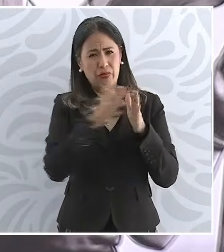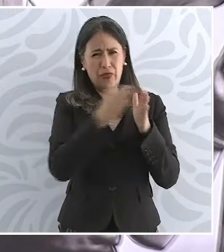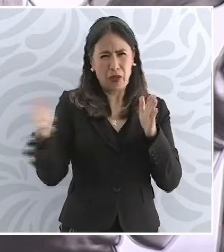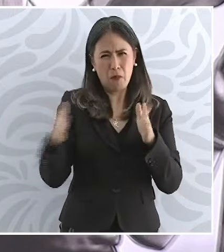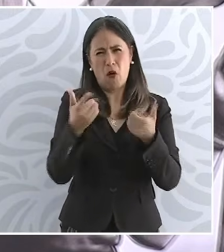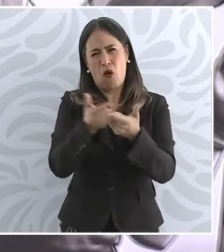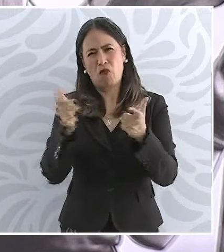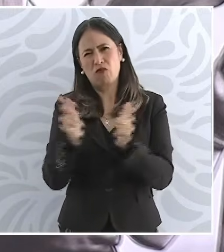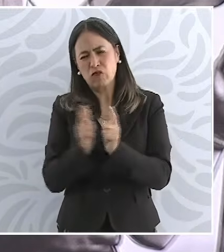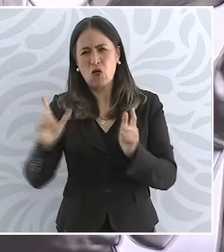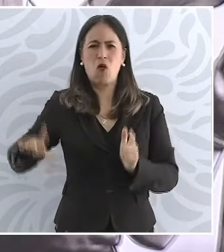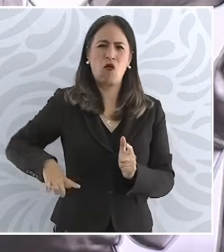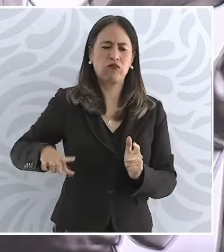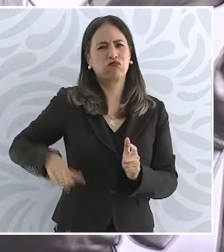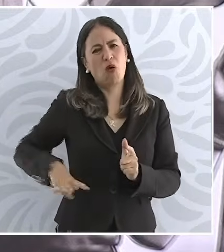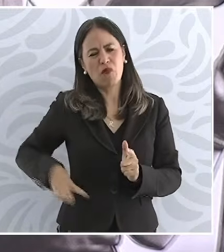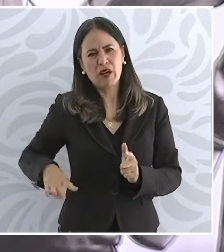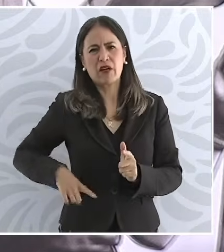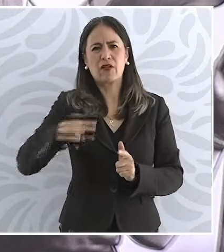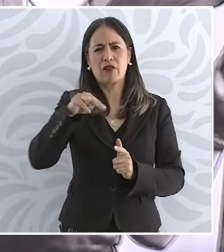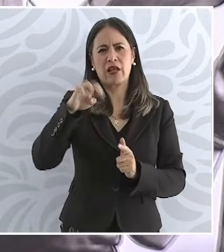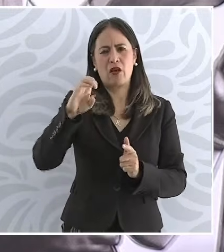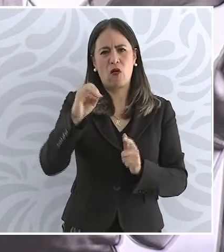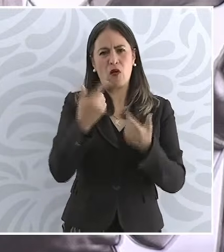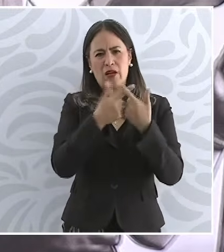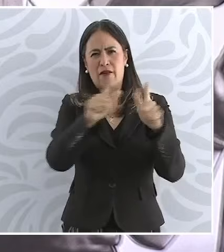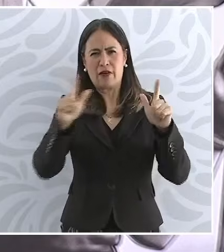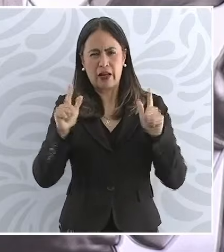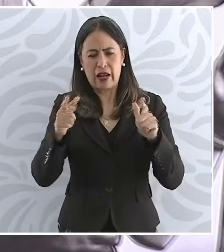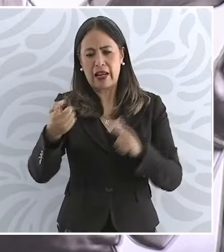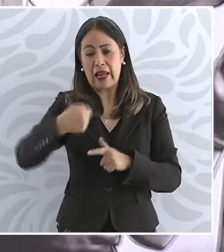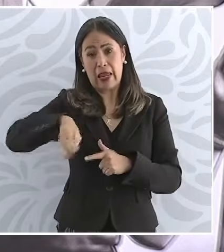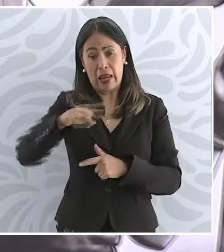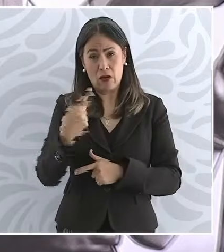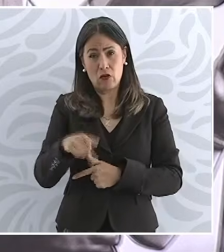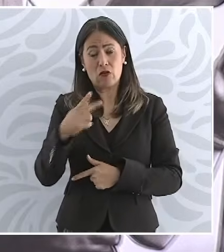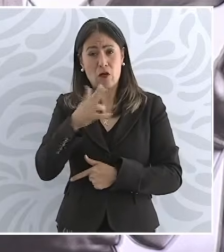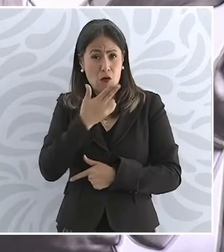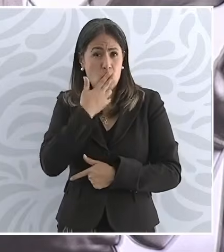gobiernos apatridas y sumisos promovieron reformas para privatizar las actividades